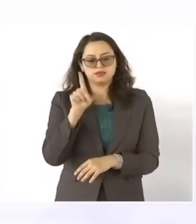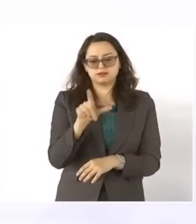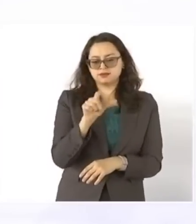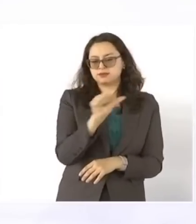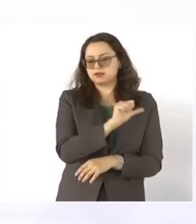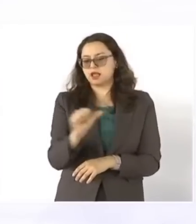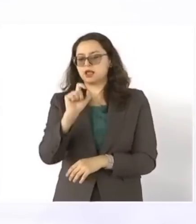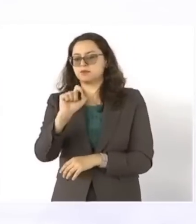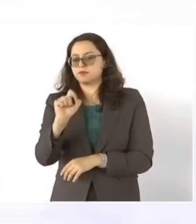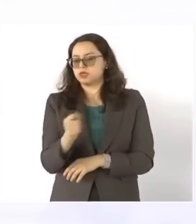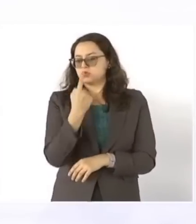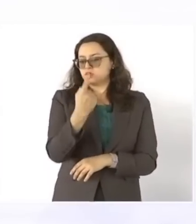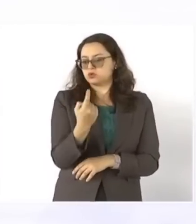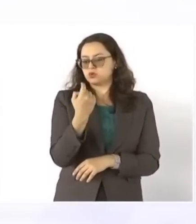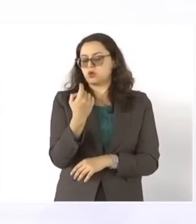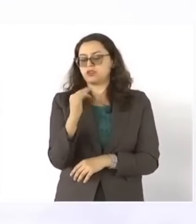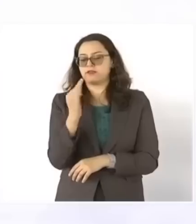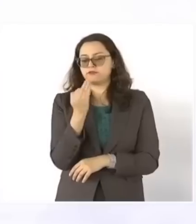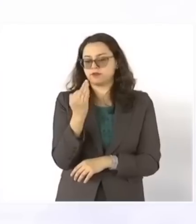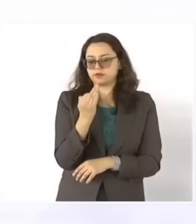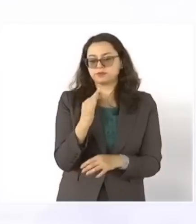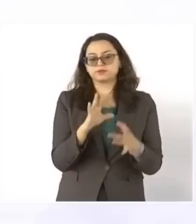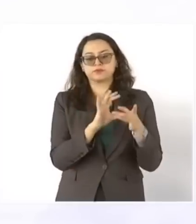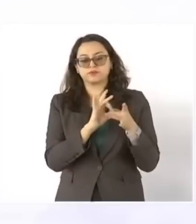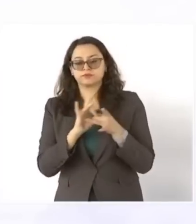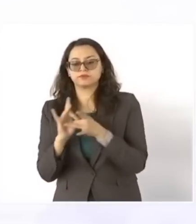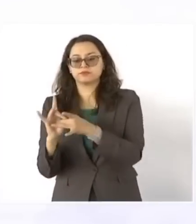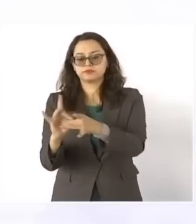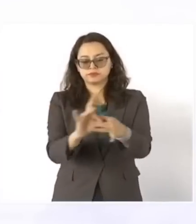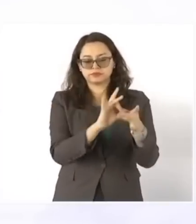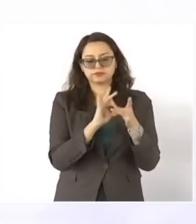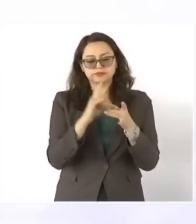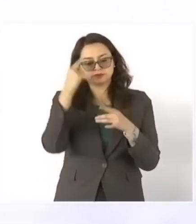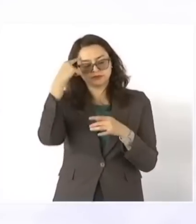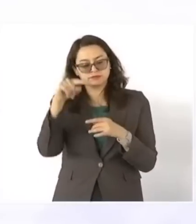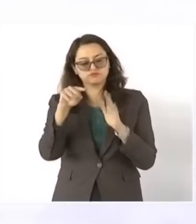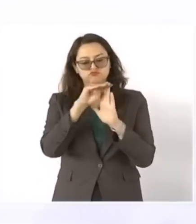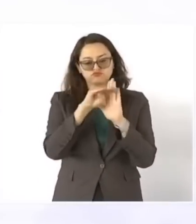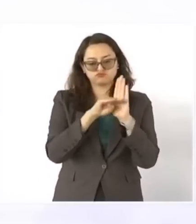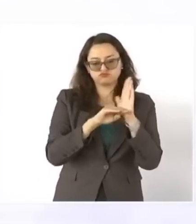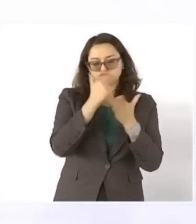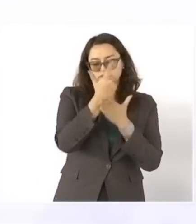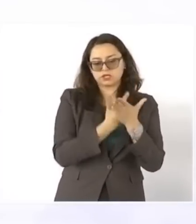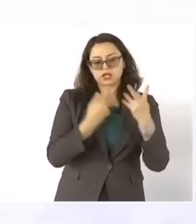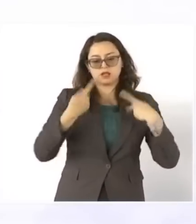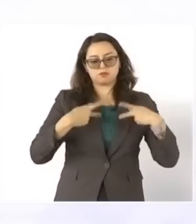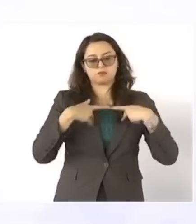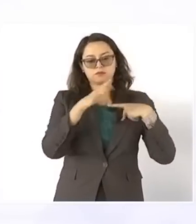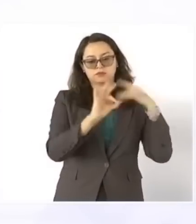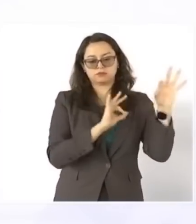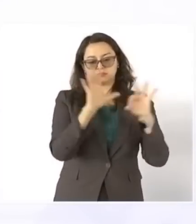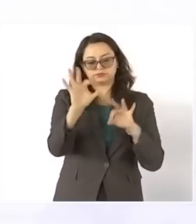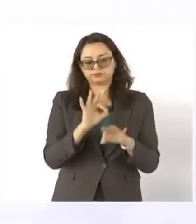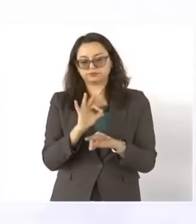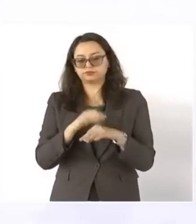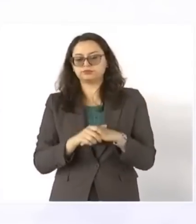de colaboración para formación técnica curricular del 24 al 28 de febrero el decreto que incluye al